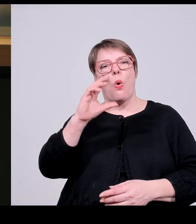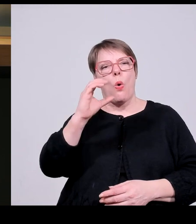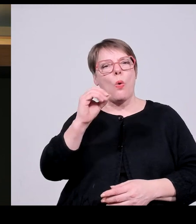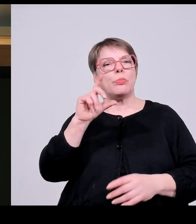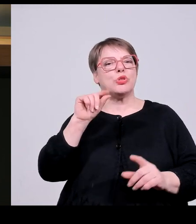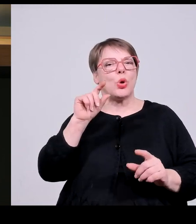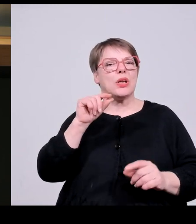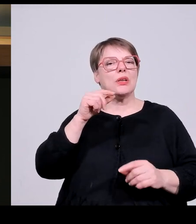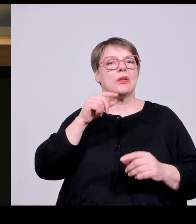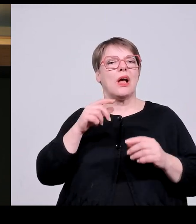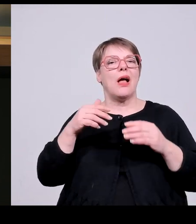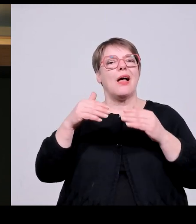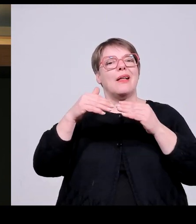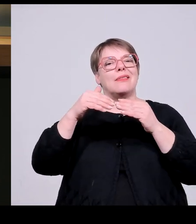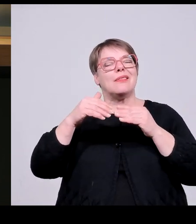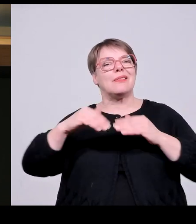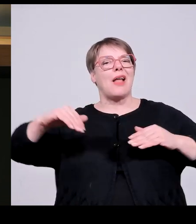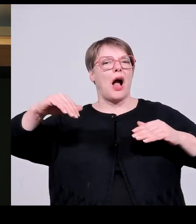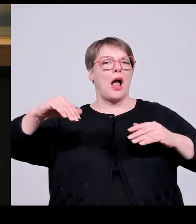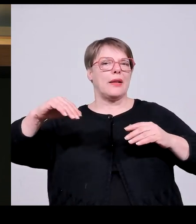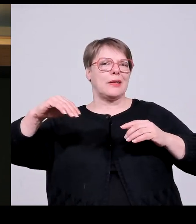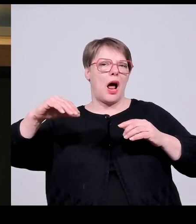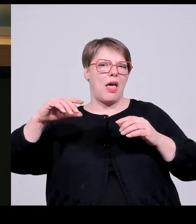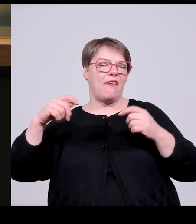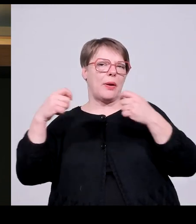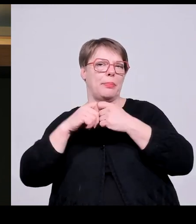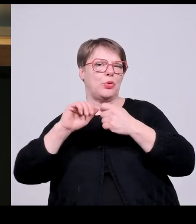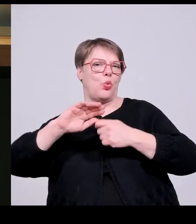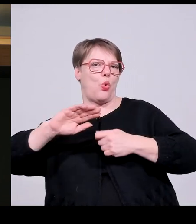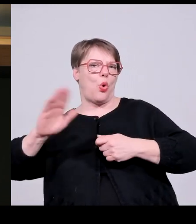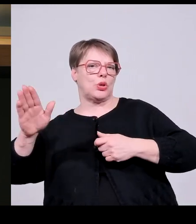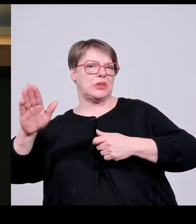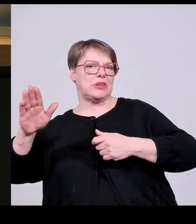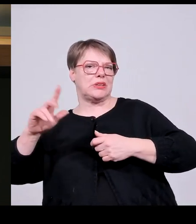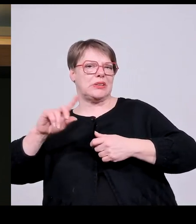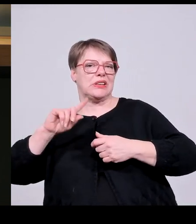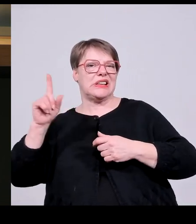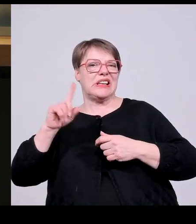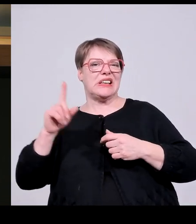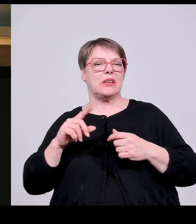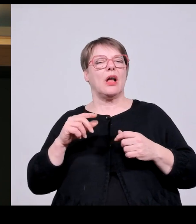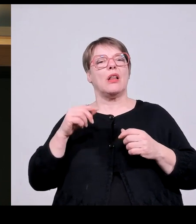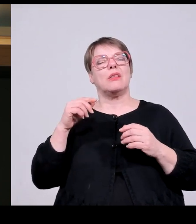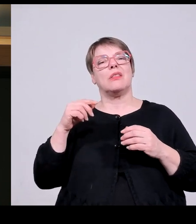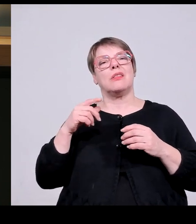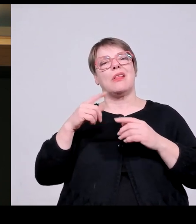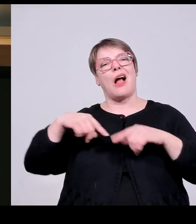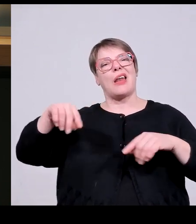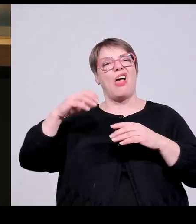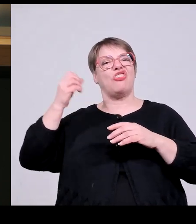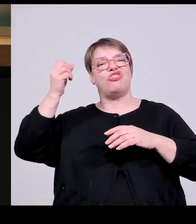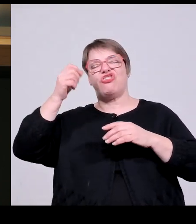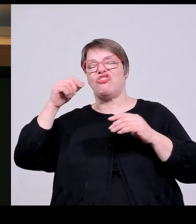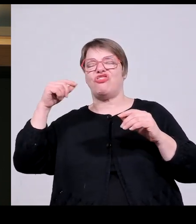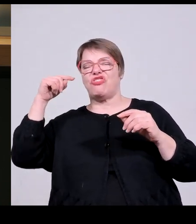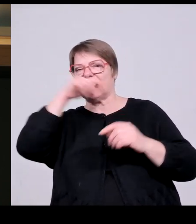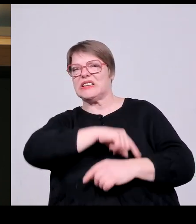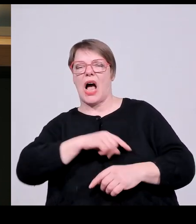fertig geworden und über den Teil Bau des Mittel Stücks reden wir heute, leider nur reden. Es tut und hat sich wenig.